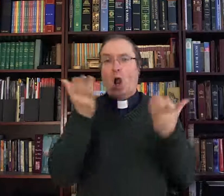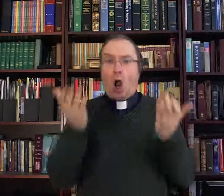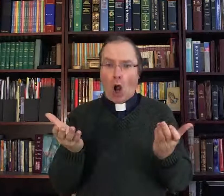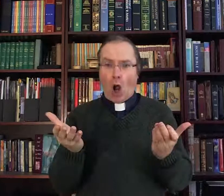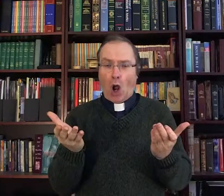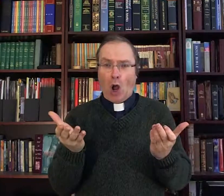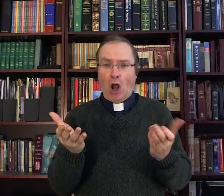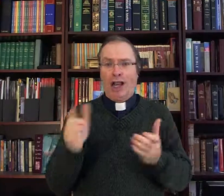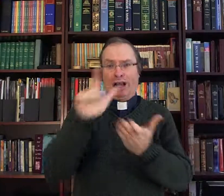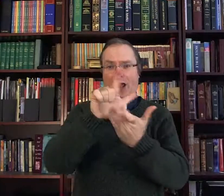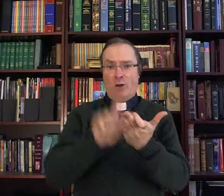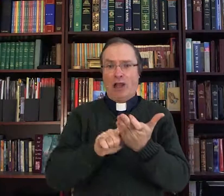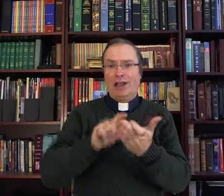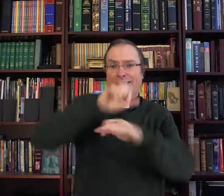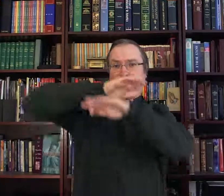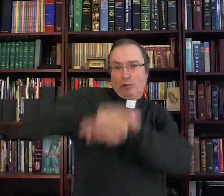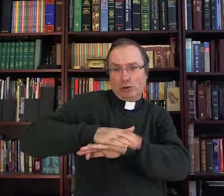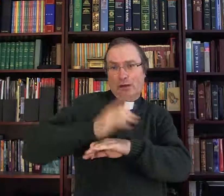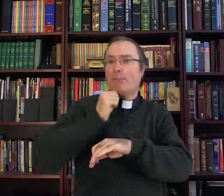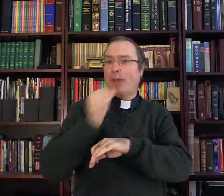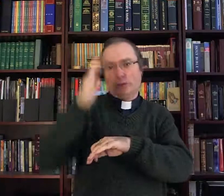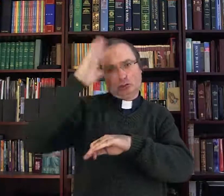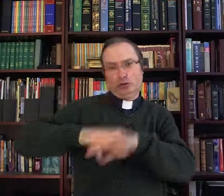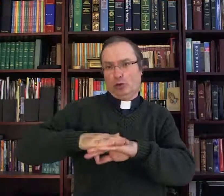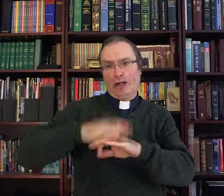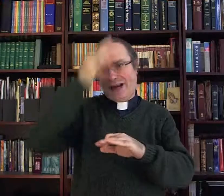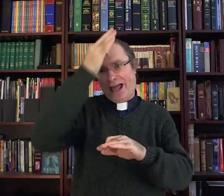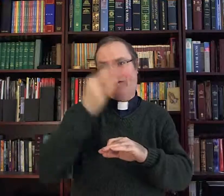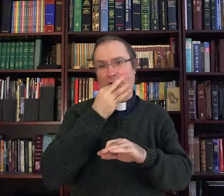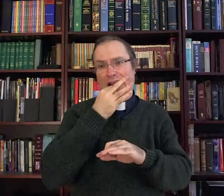Or, la loi ne s’appuie pas sur la foi;